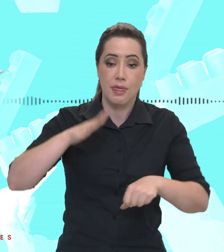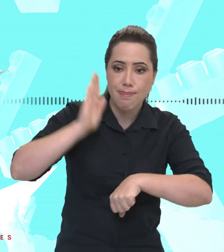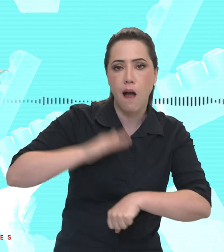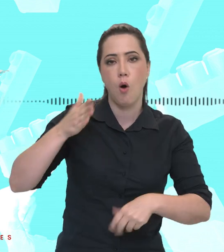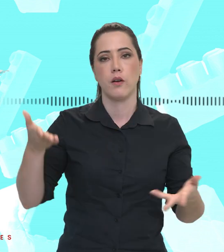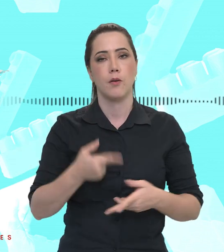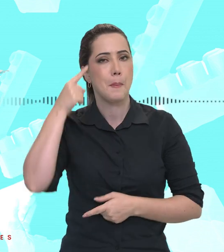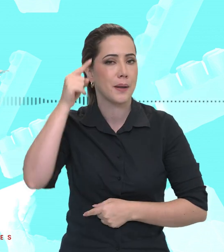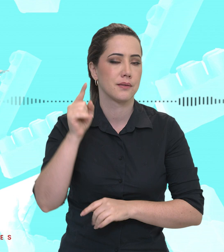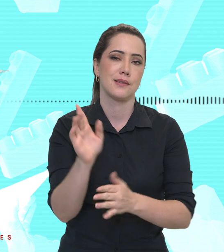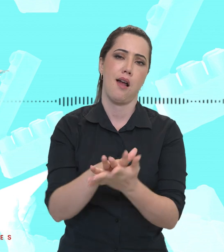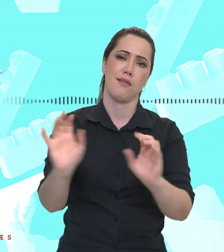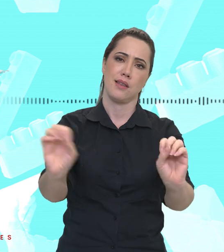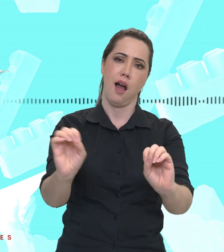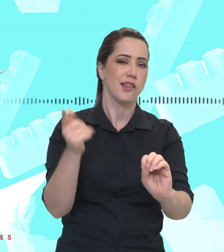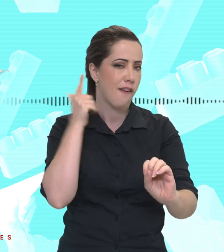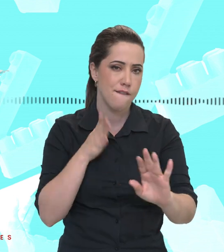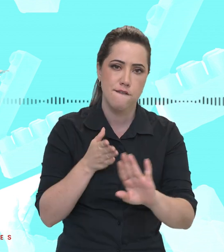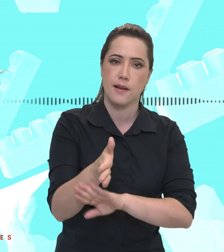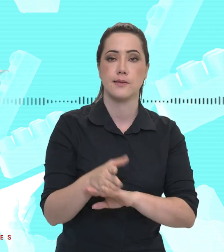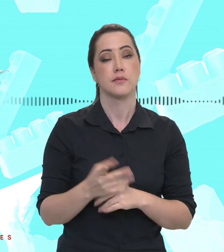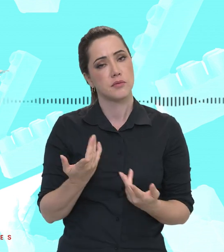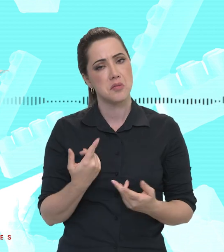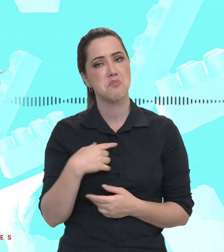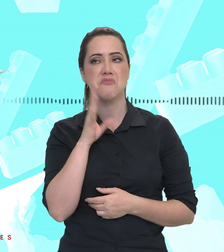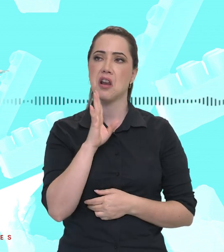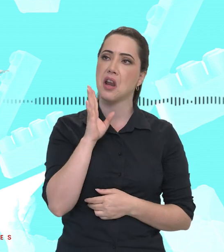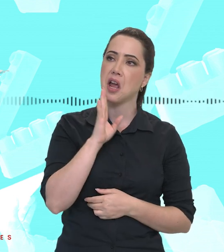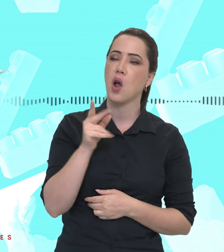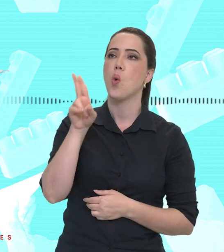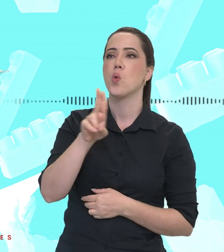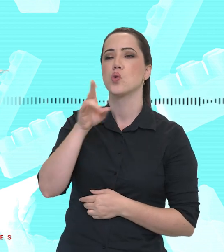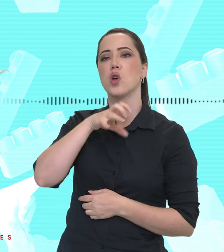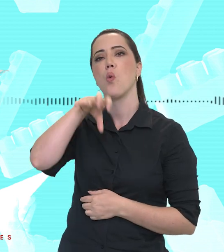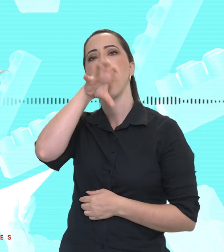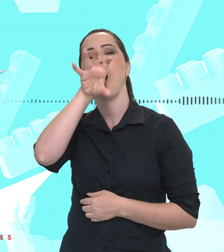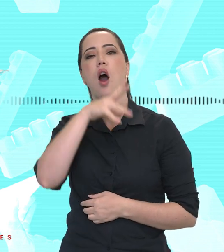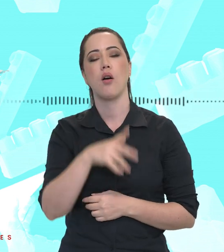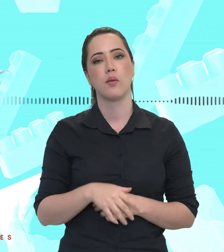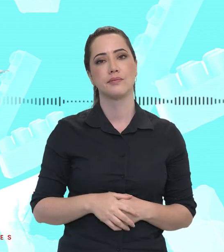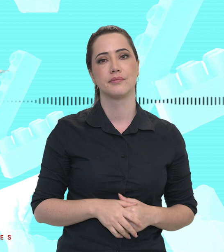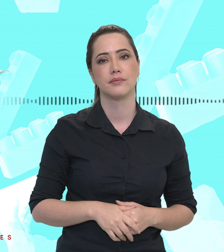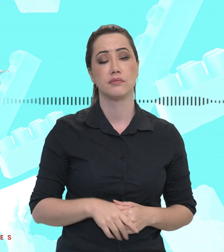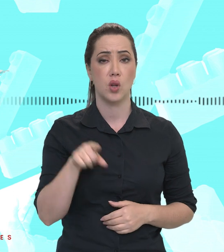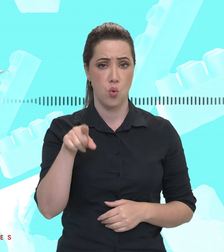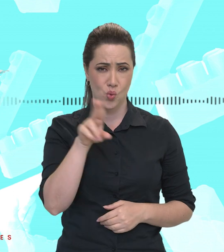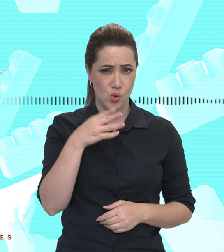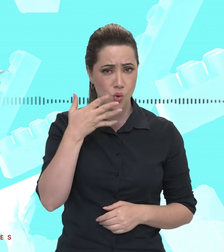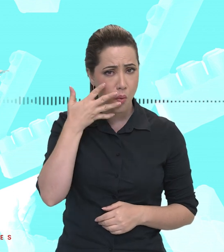que teima em fazer as coisas sem pensar. [Patrícia] Aí você pensa: legal a metáfora. Pardal, coloca um rugido aí pra cada característica dita: